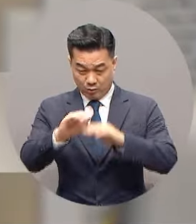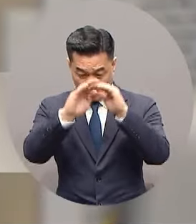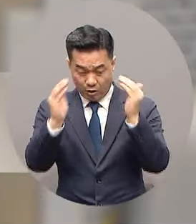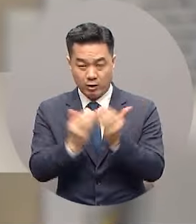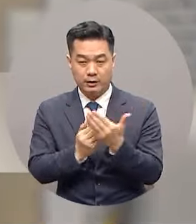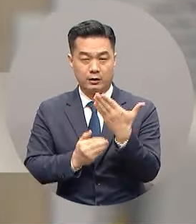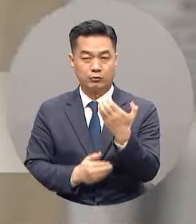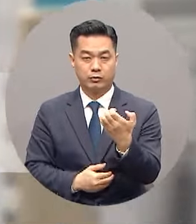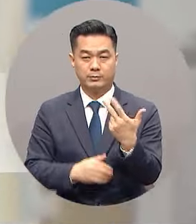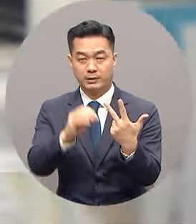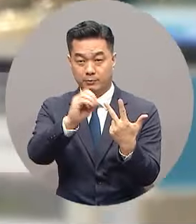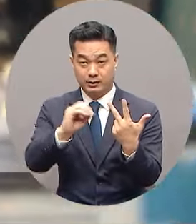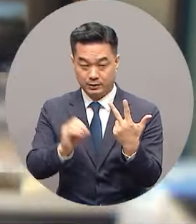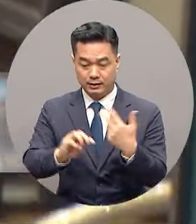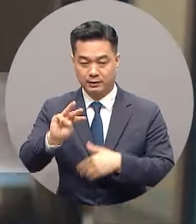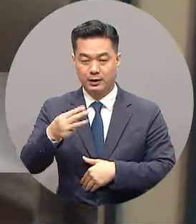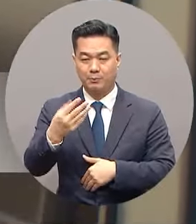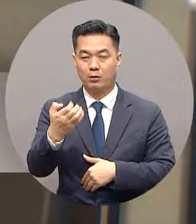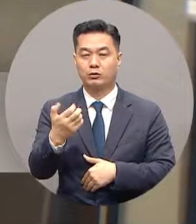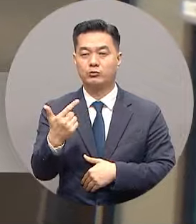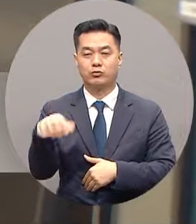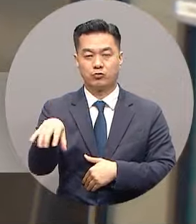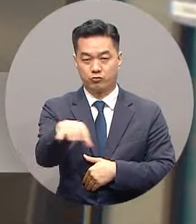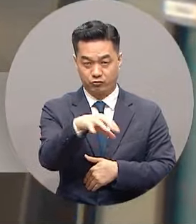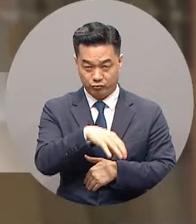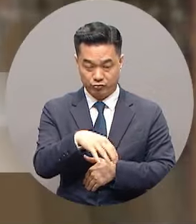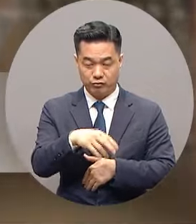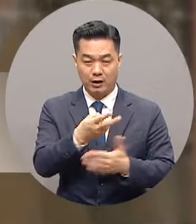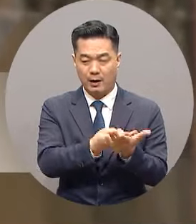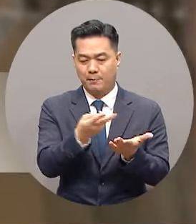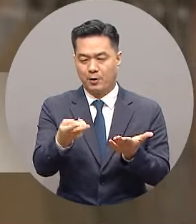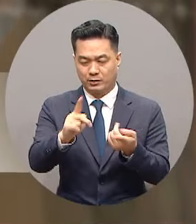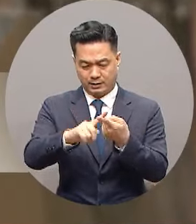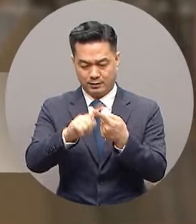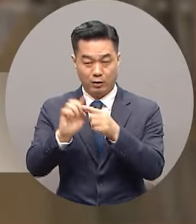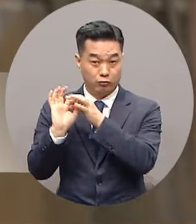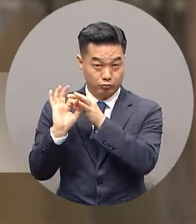정부는 전체 응급 의료 기관의 97%에 해당하는 396개소가 병상 축소 없이